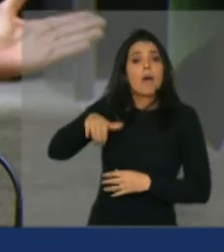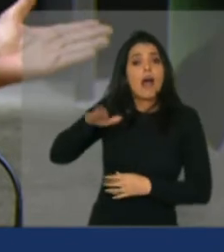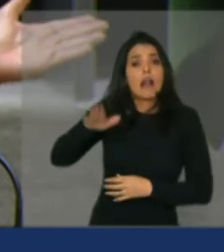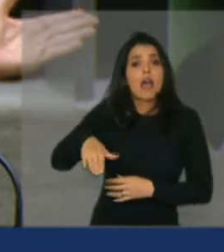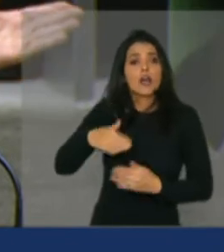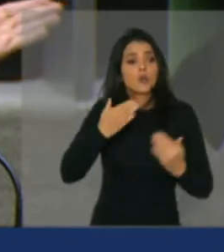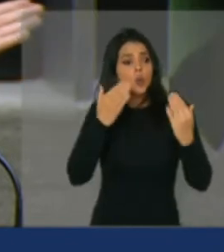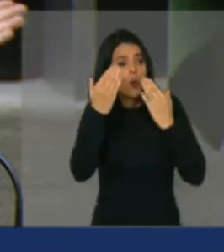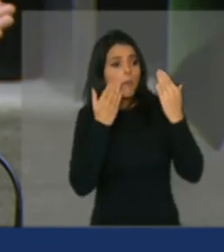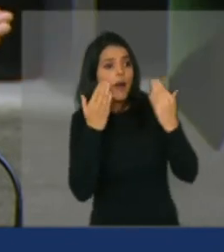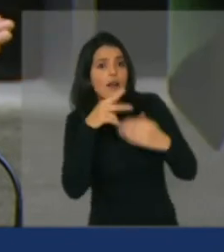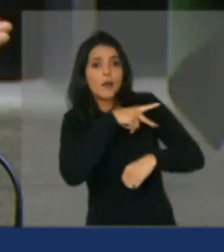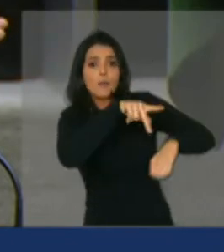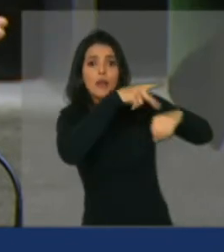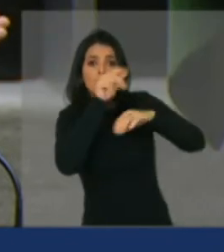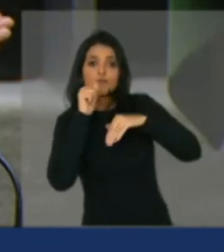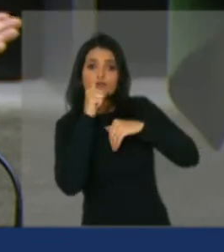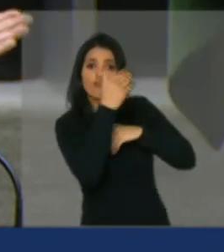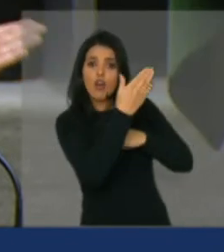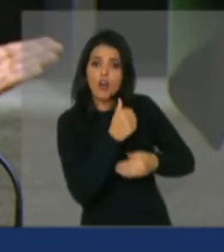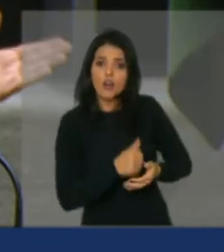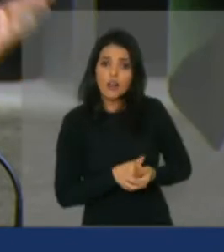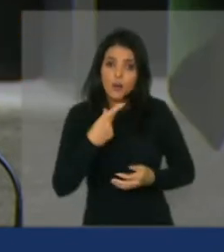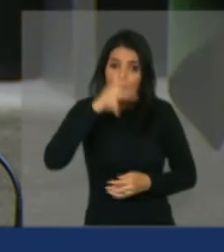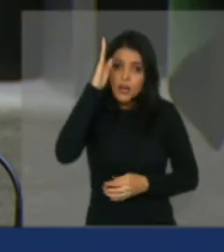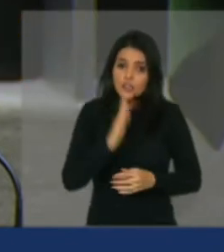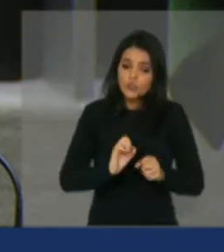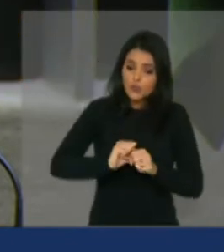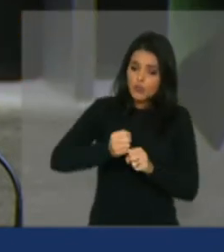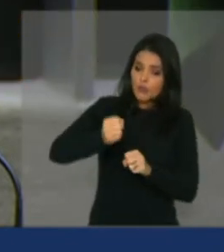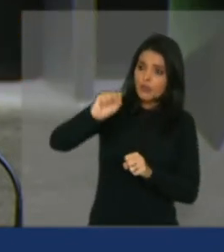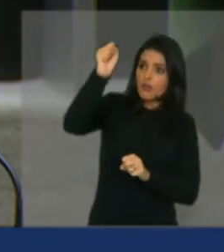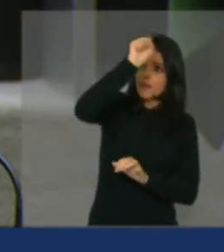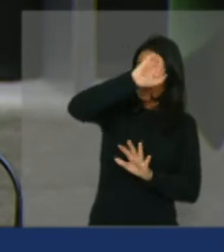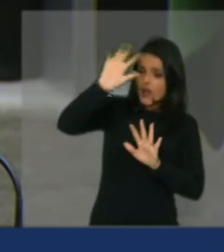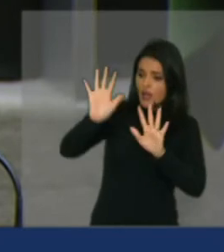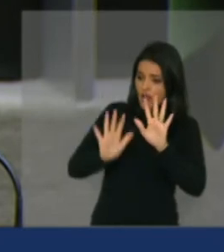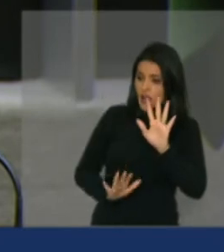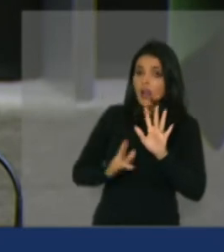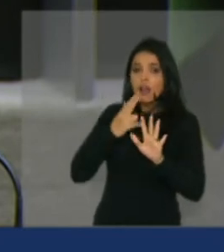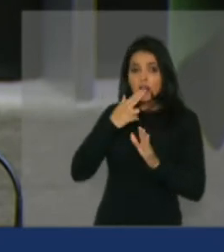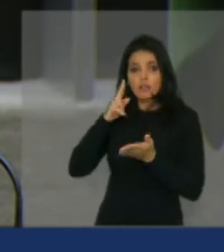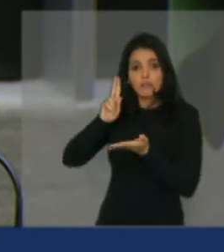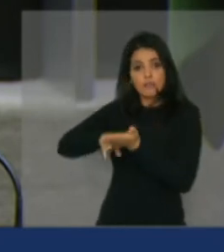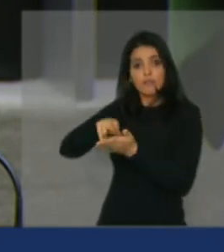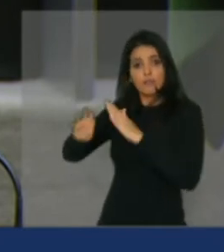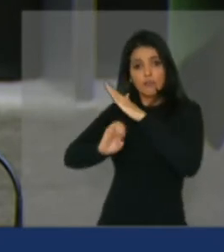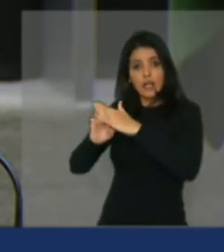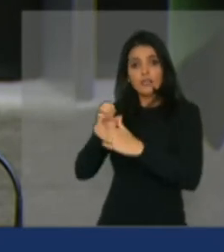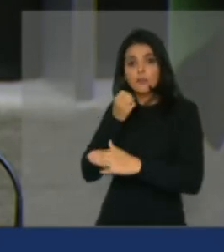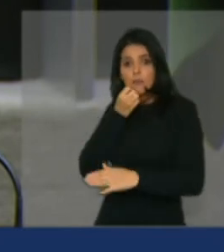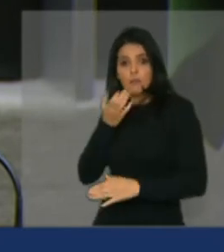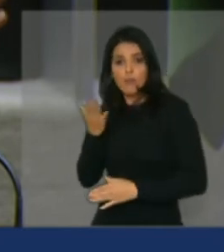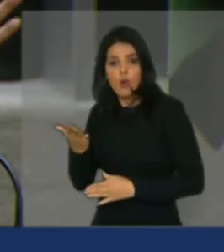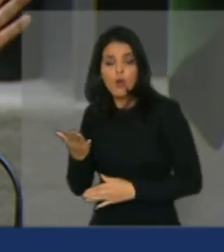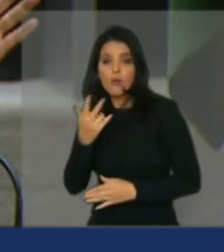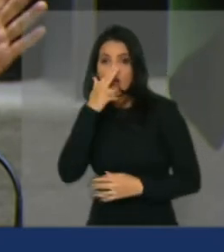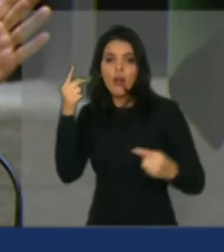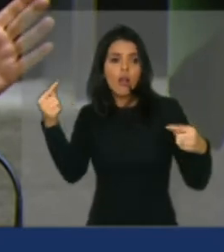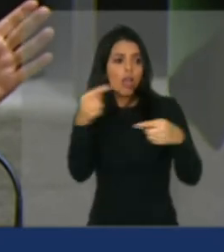CONTINENTAL COMO O BRASIL. ALIÁS, INDO NA CONTRAMÃO, DE VÁRIAS PAÍSES DO MUNDO, ESTÃO POR VOLTA DE OITO